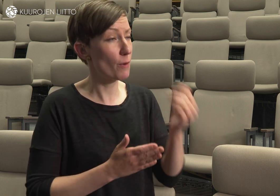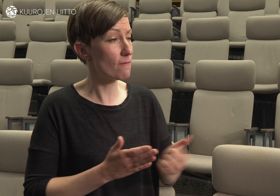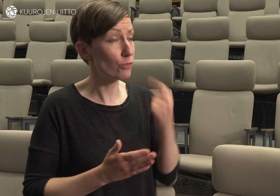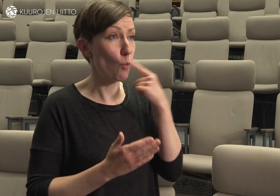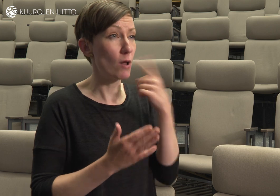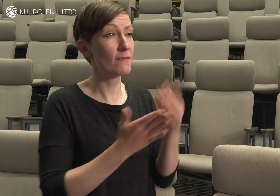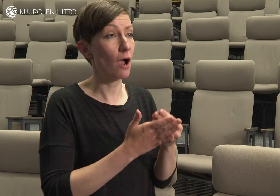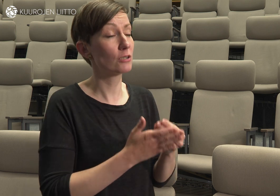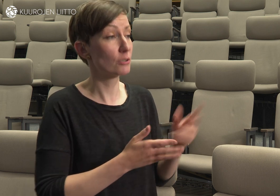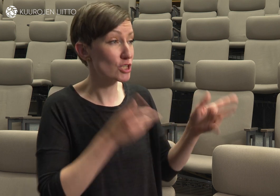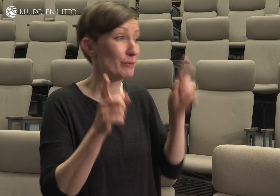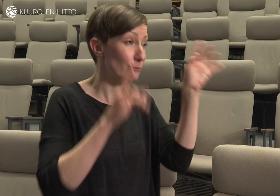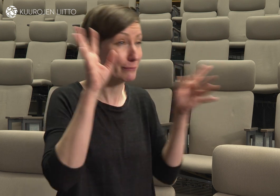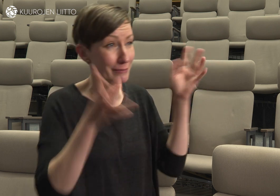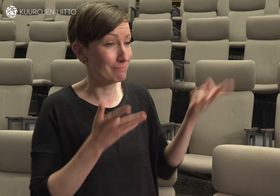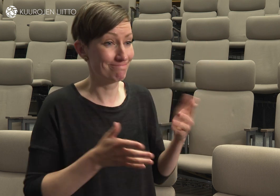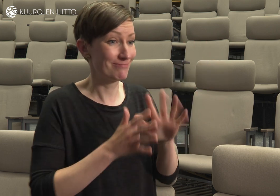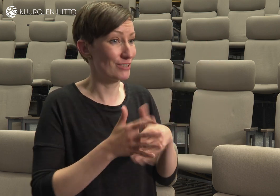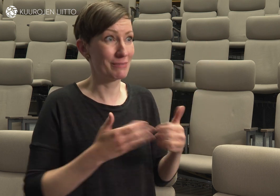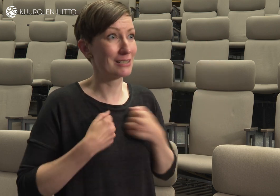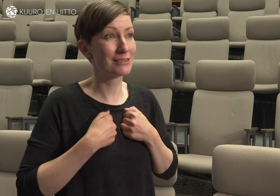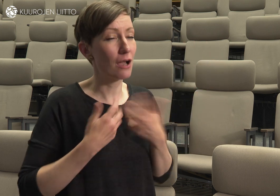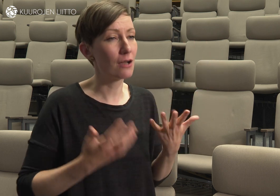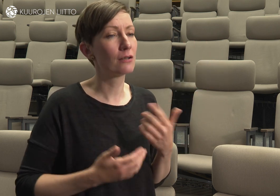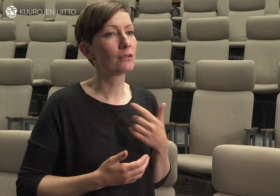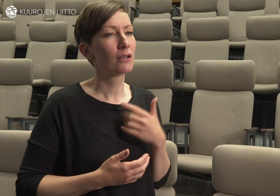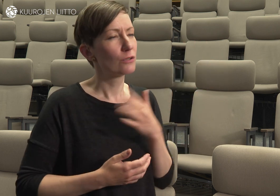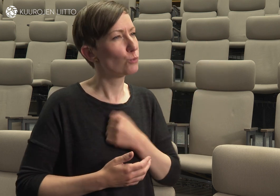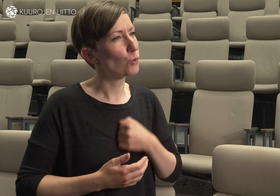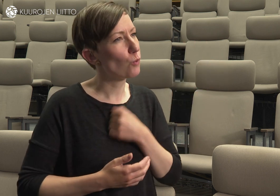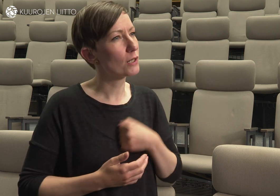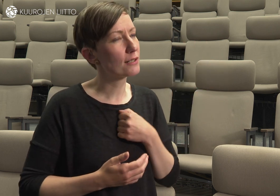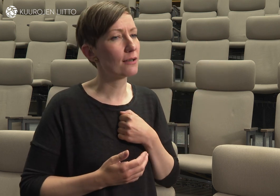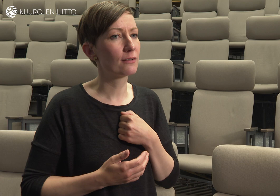kuulevien parissa ja ilman mahdollisuutta viittoa kenenkään kanssa. Se on hyvin surullista.